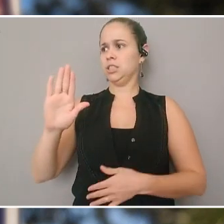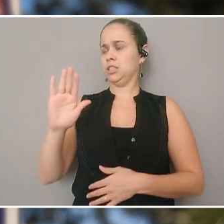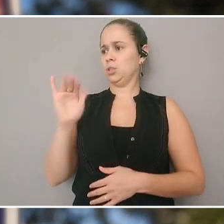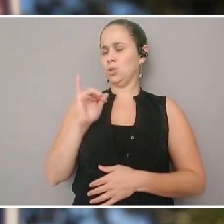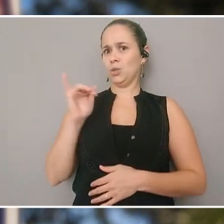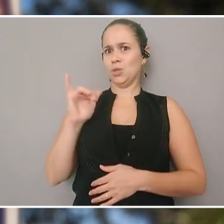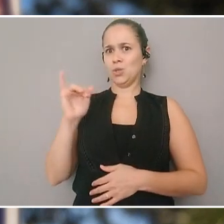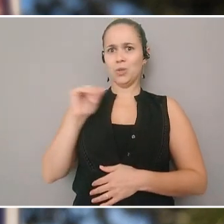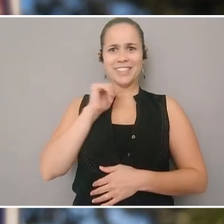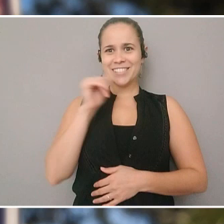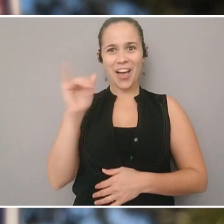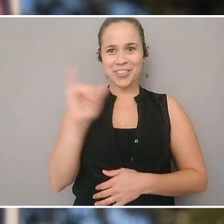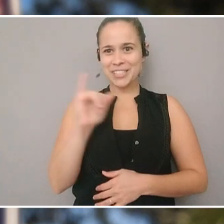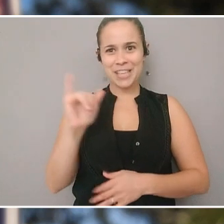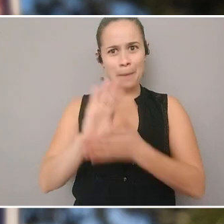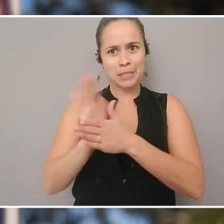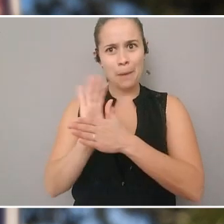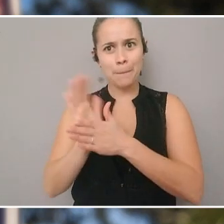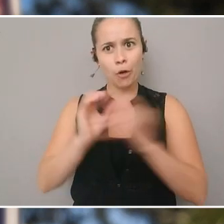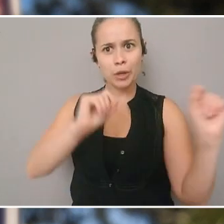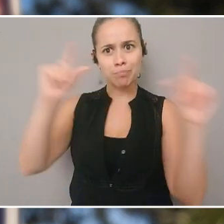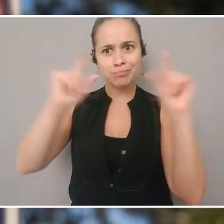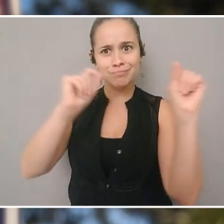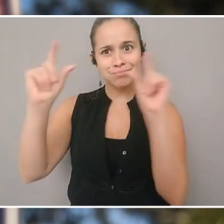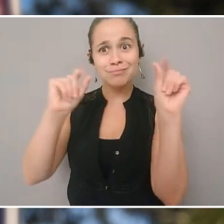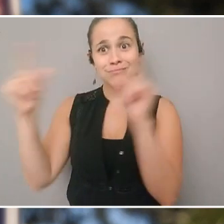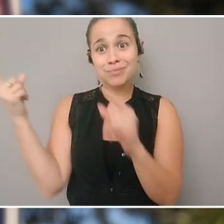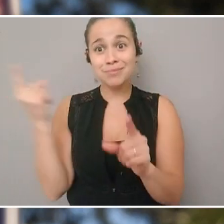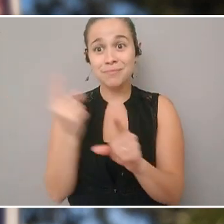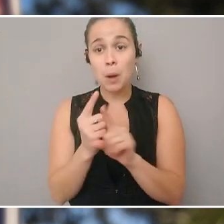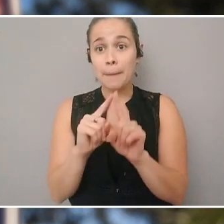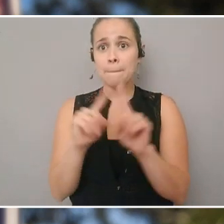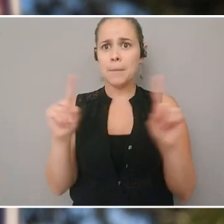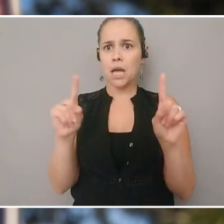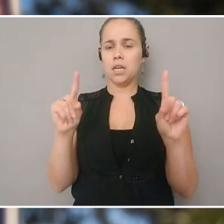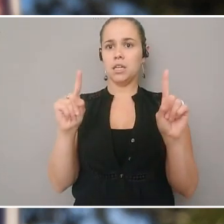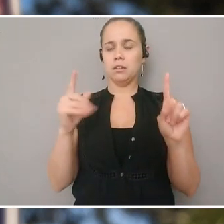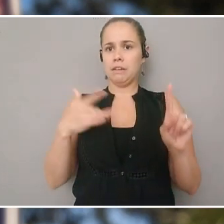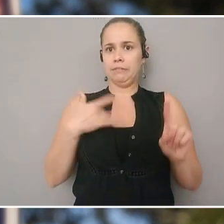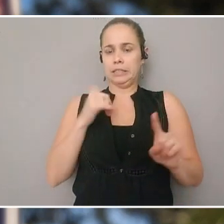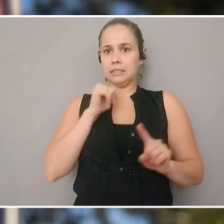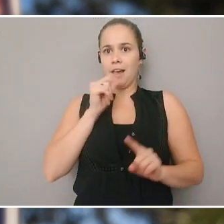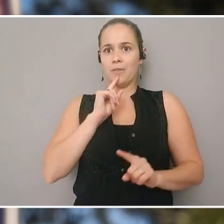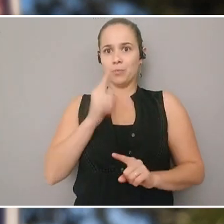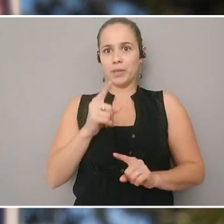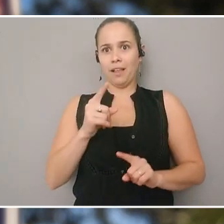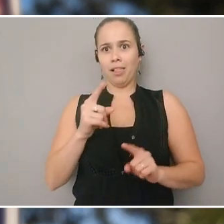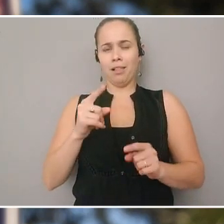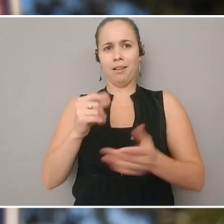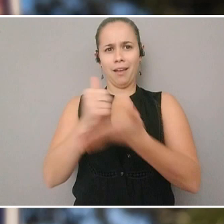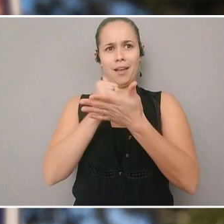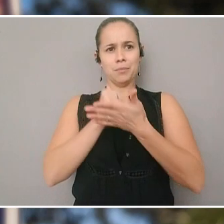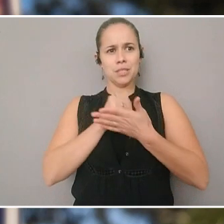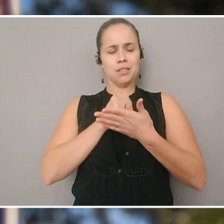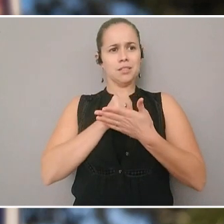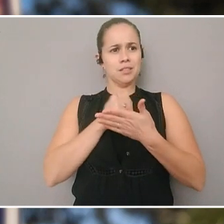cómo lo retrataron en las películas. Sin embargo, de alguna manera su surrealismo nos